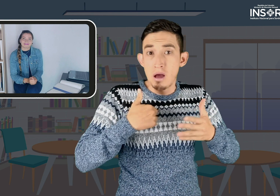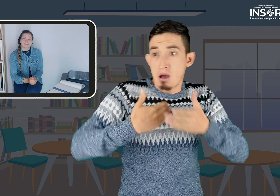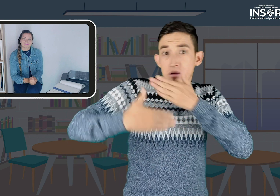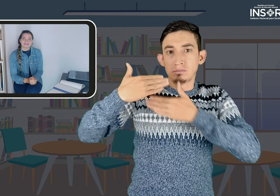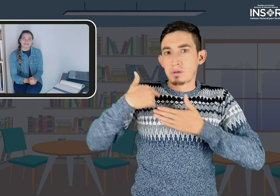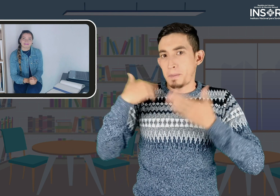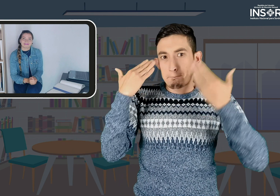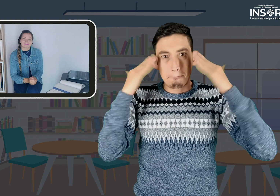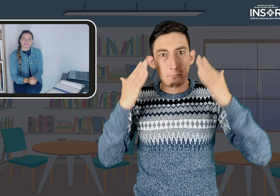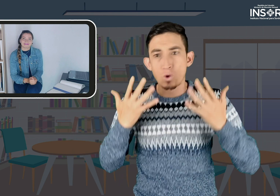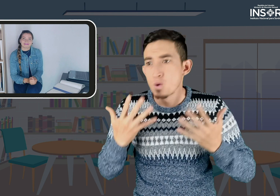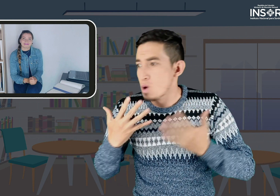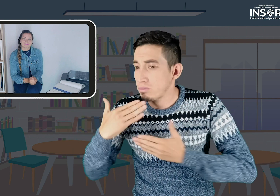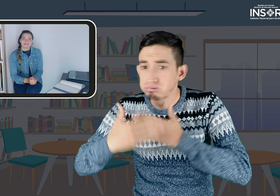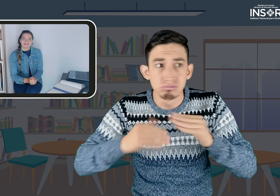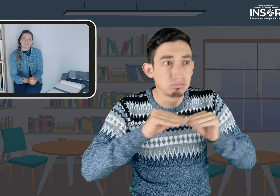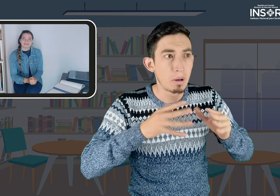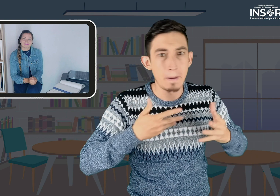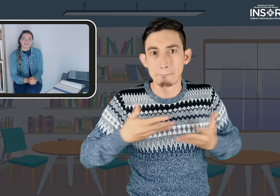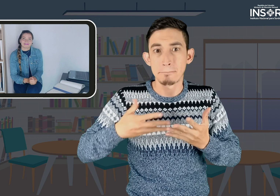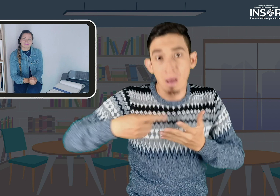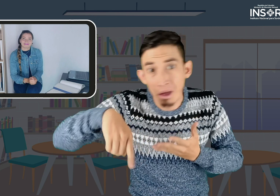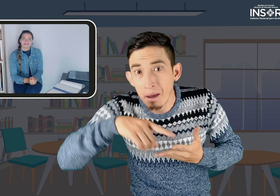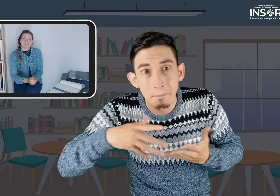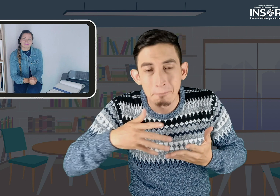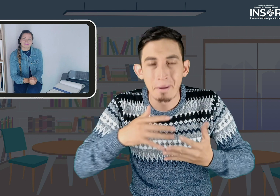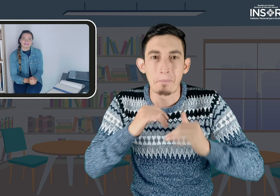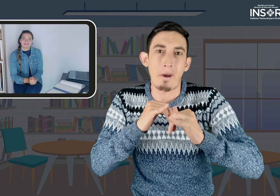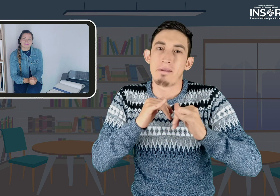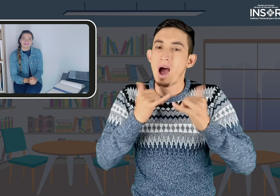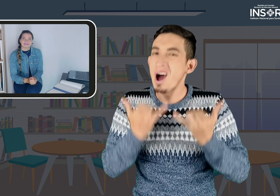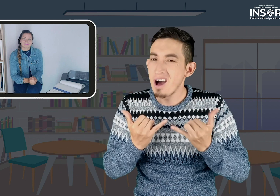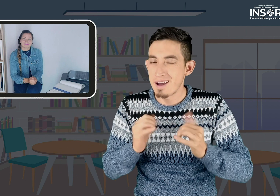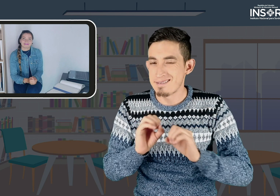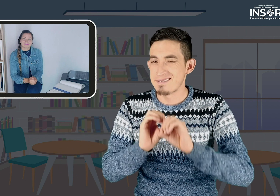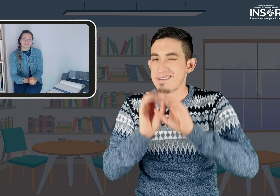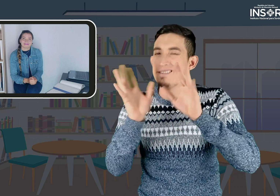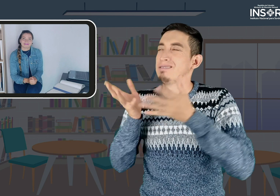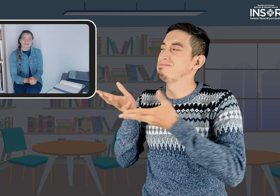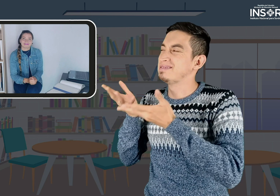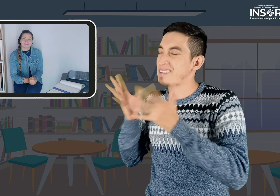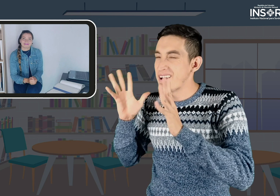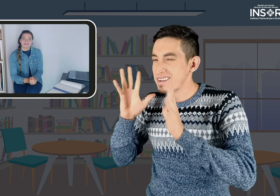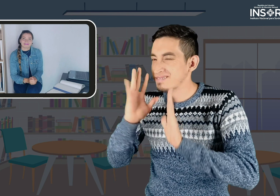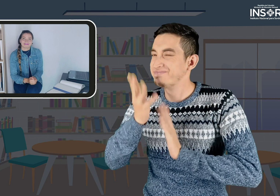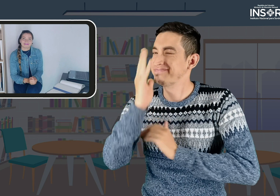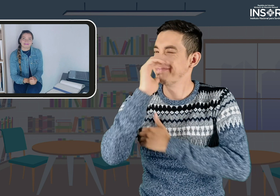yo no conocía cómo era y cómo se comercializaba... ¿ustedes tampoco? Bueno, pero ahora gracias a la explicación logramos comprender varias cosas...